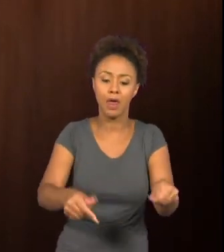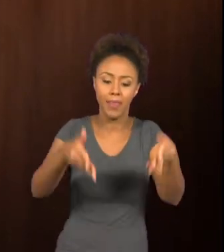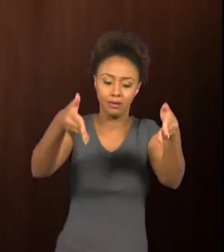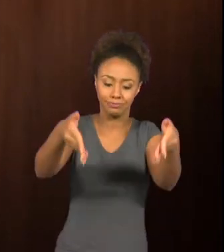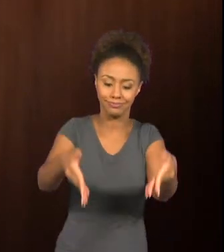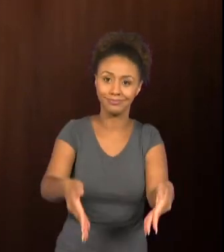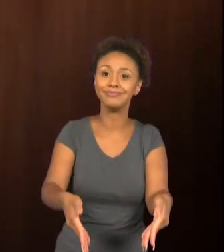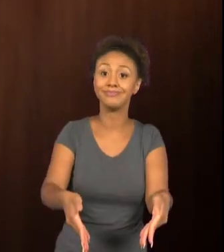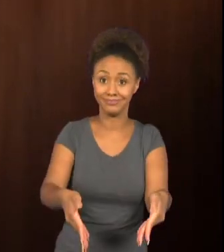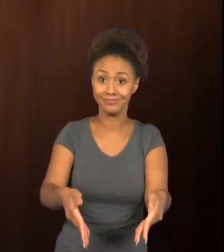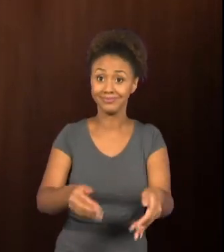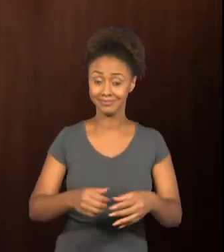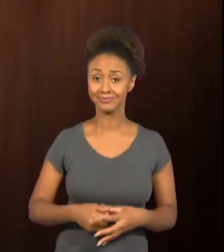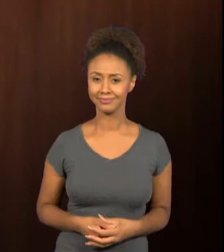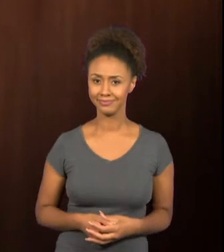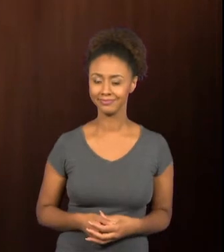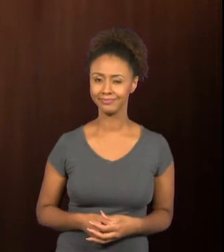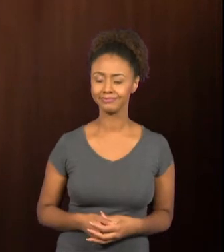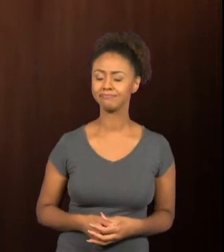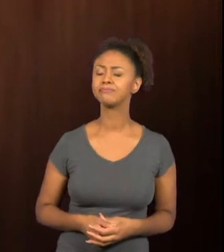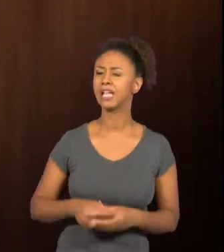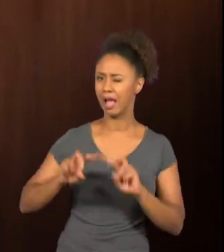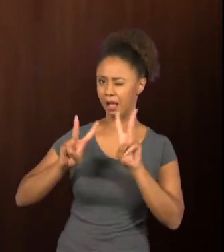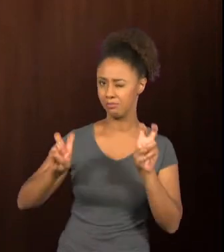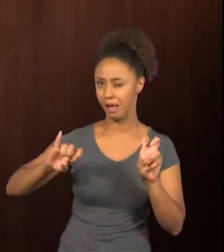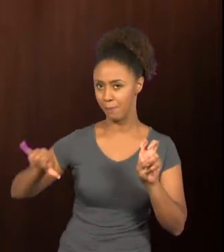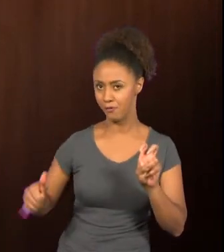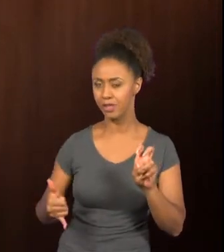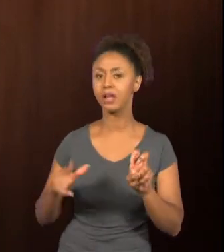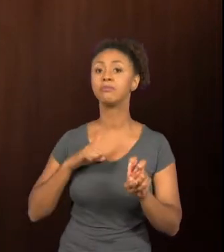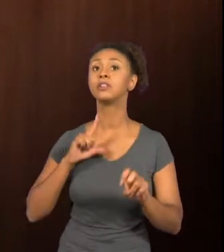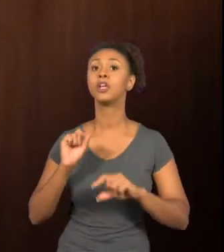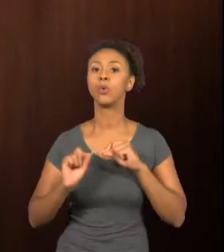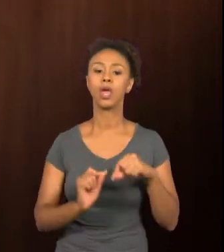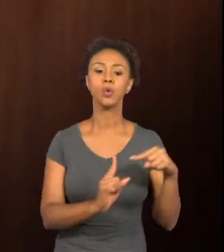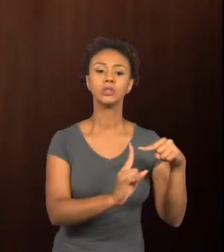LER COM VOCÊS UM DOS "CEMITÉRIOS PERNAMBUCANOS",